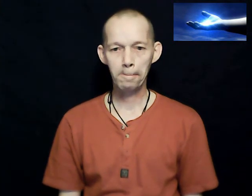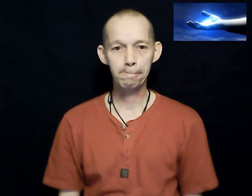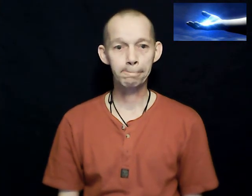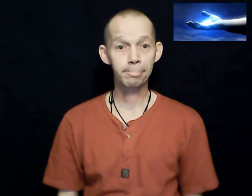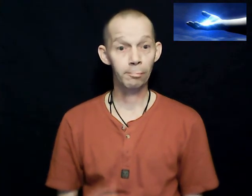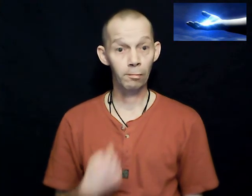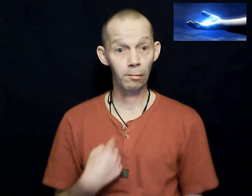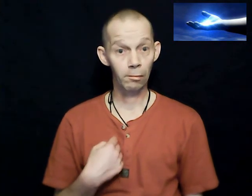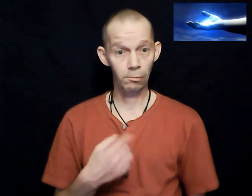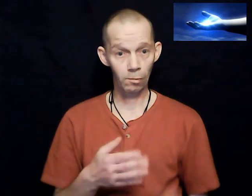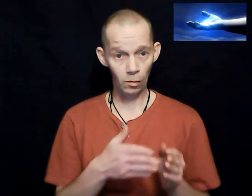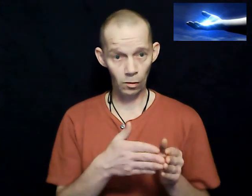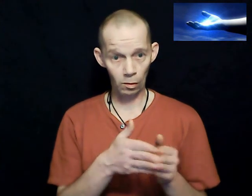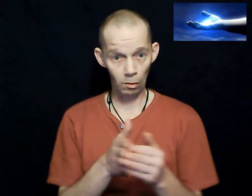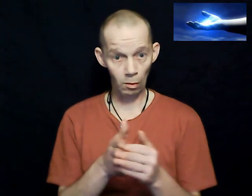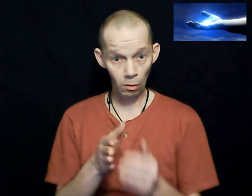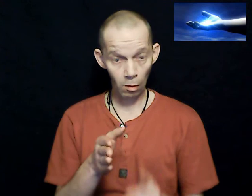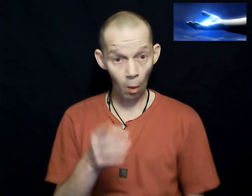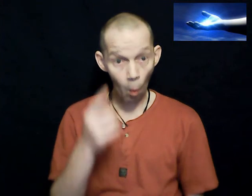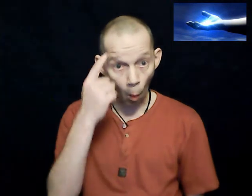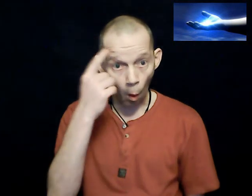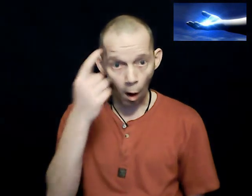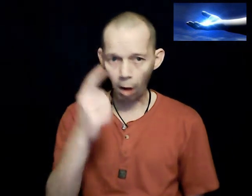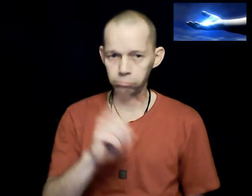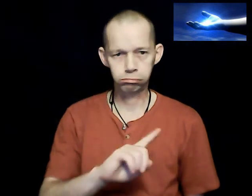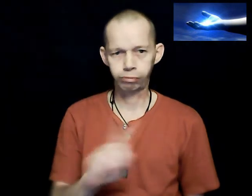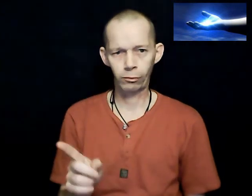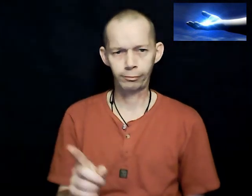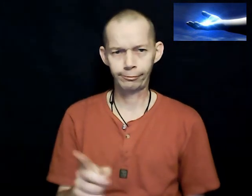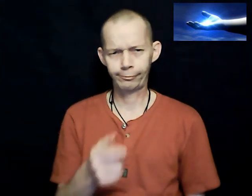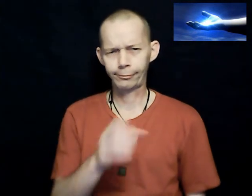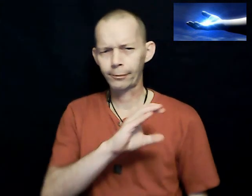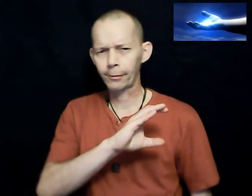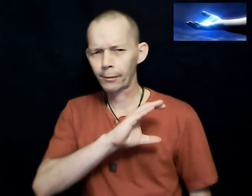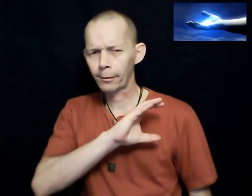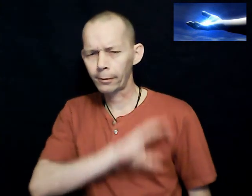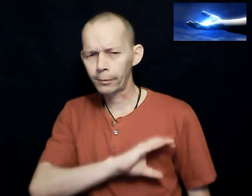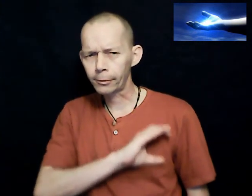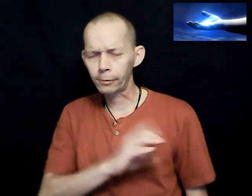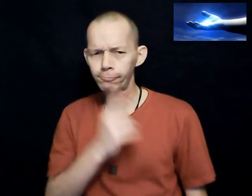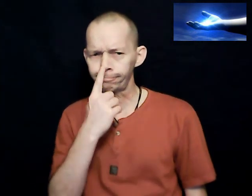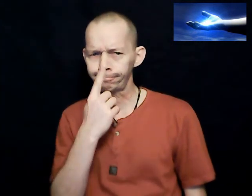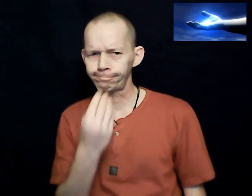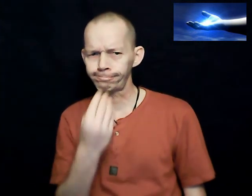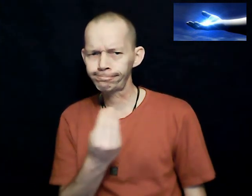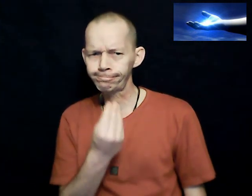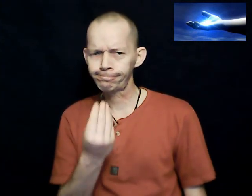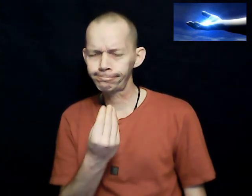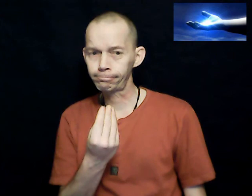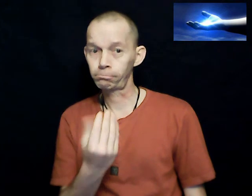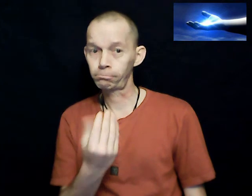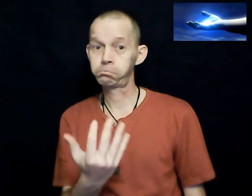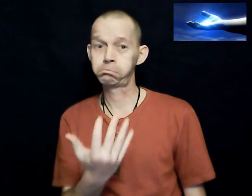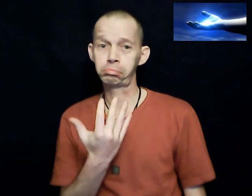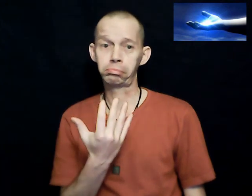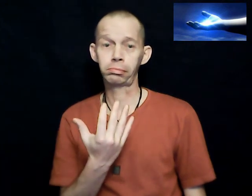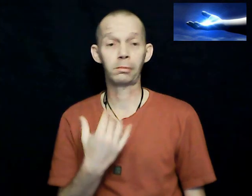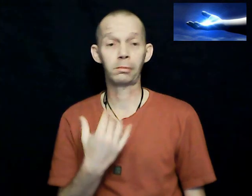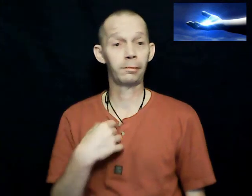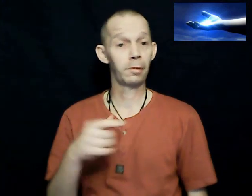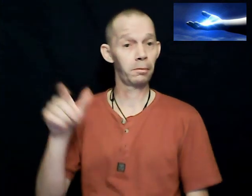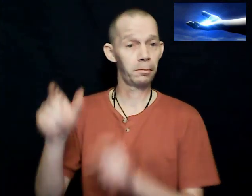Je ne vous demande pas de croire, vous essayez de ressentir